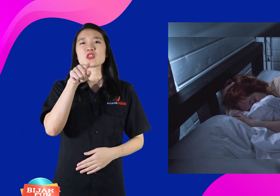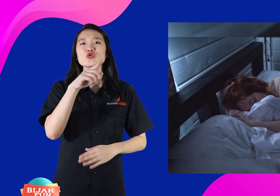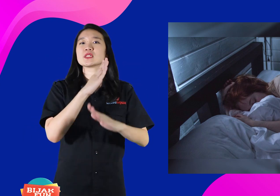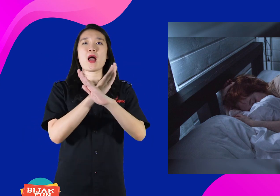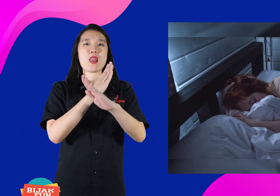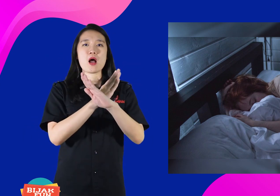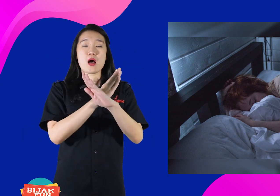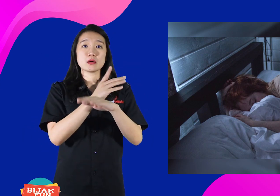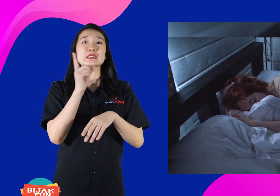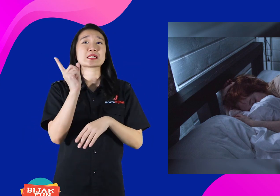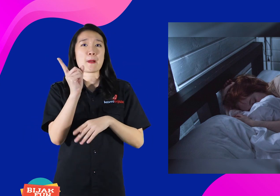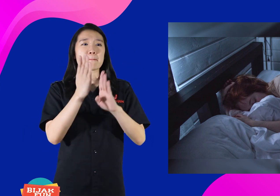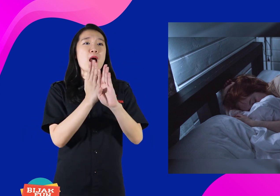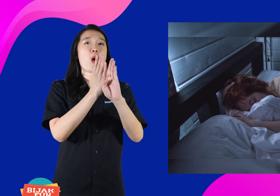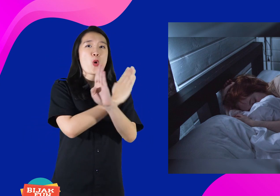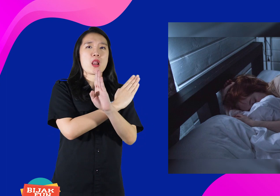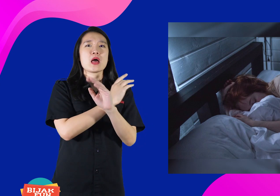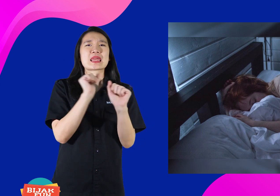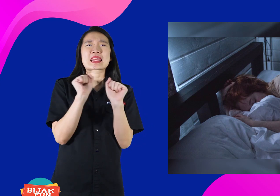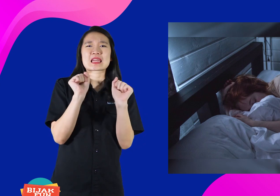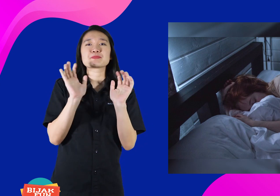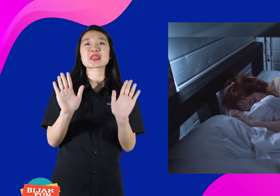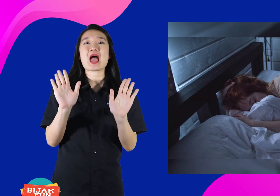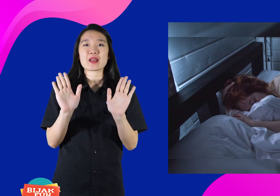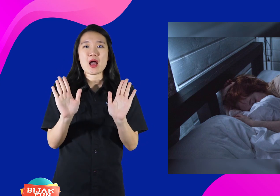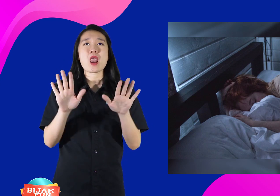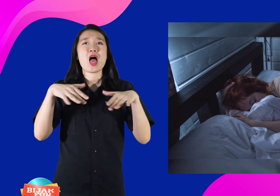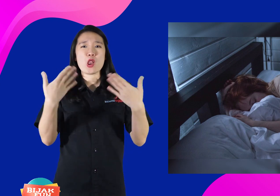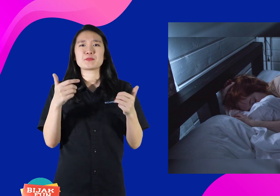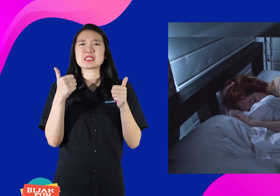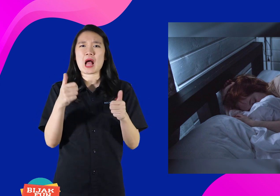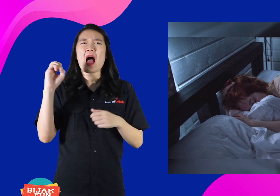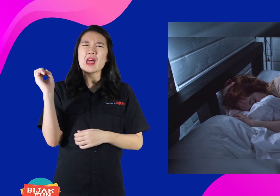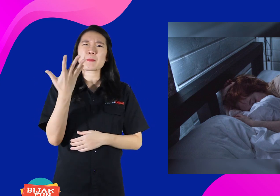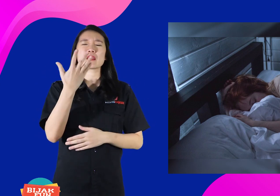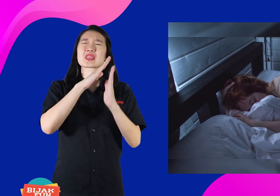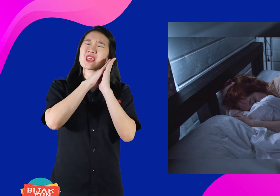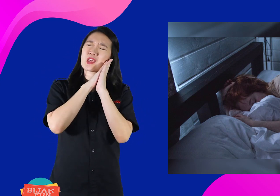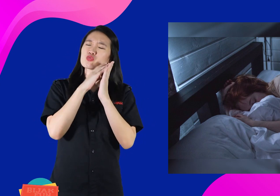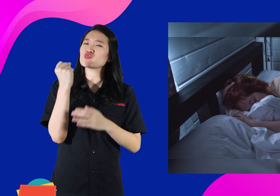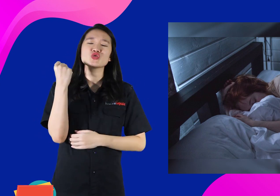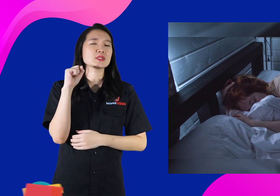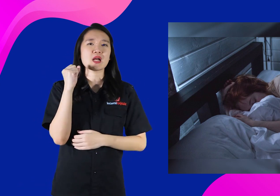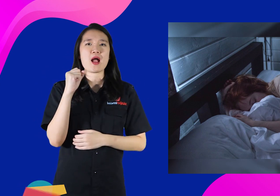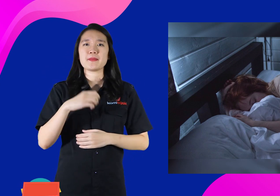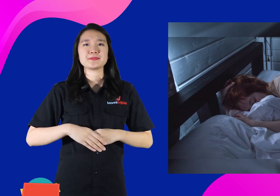Itu salah! Karena awalnya dingin hanya sementara. Lalu bisa berakibat susah tidur.